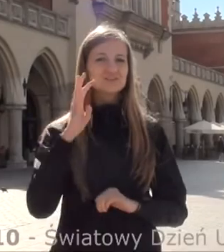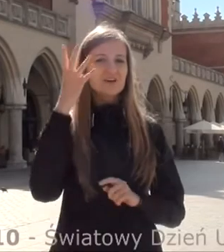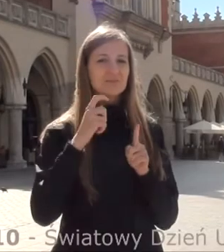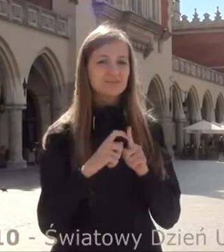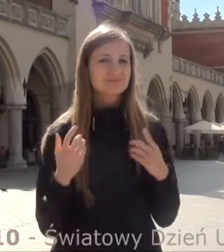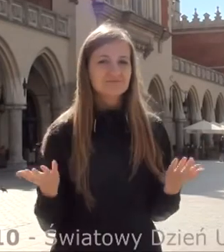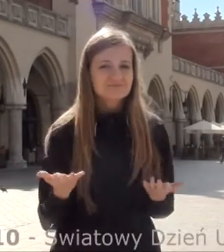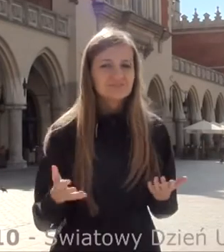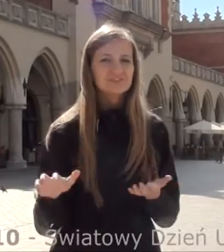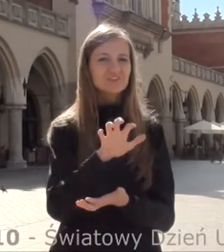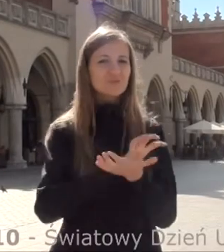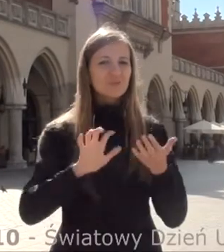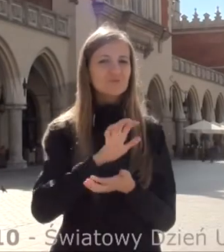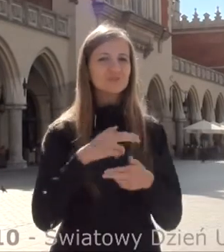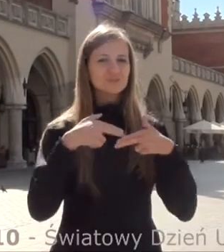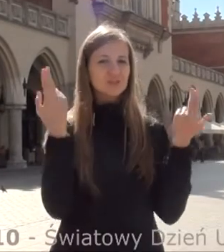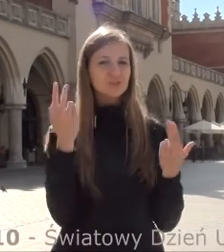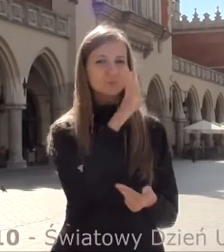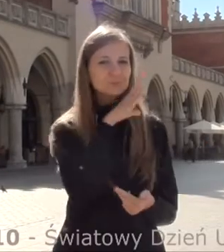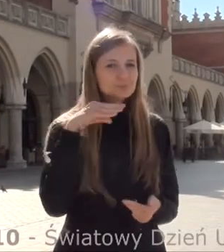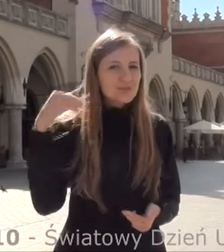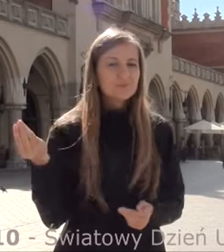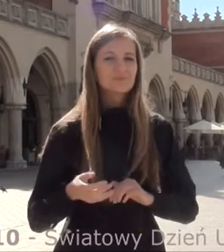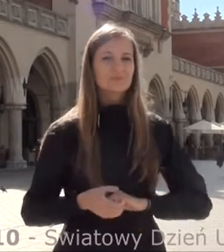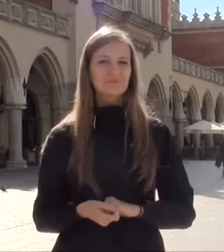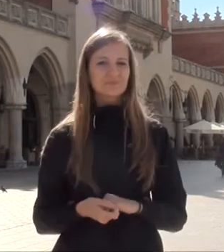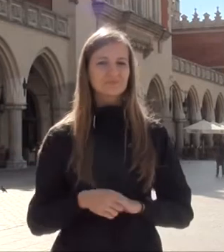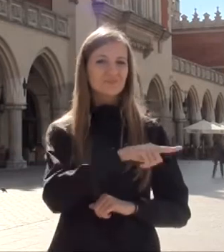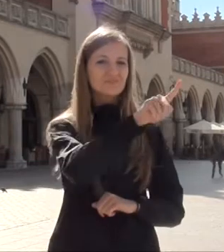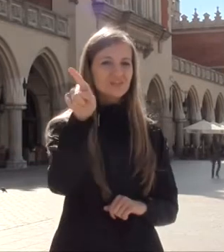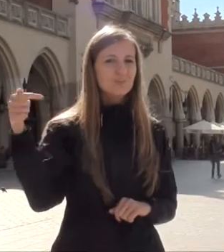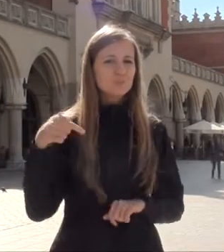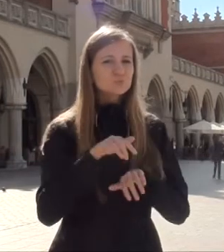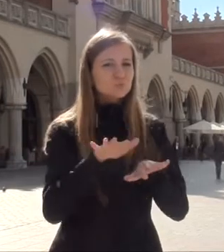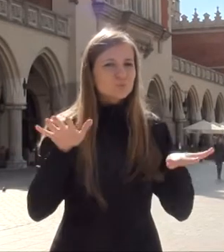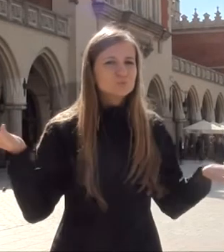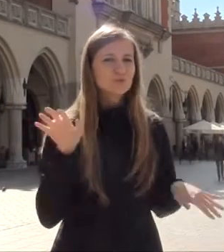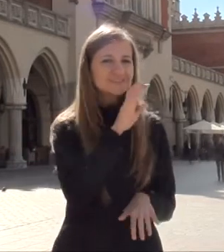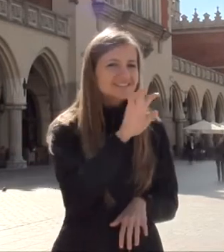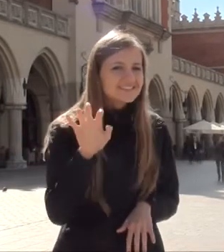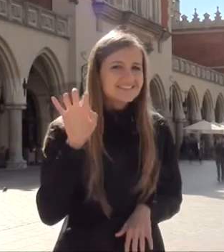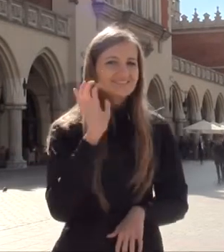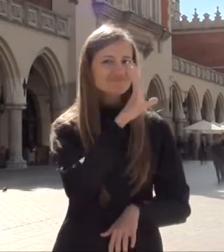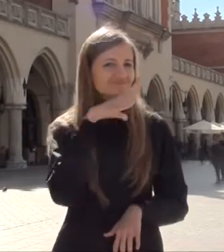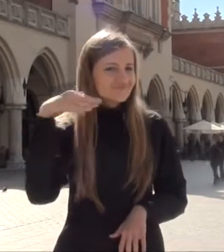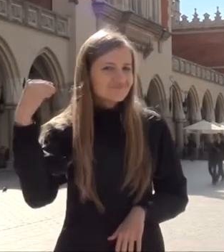04.10 - Światowy Dzień Uśmiechu :-) Musicie dużo się uśmiechać! :-)